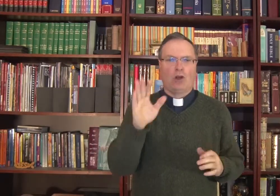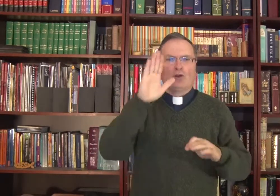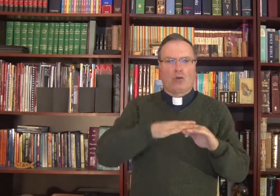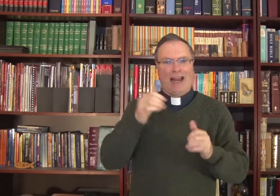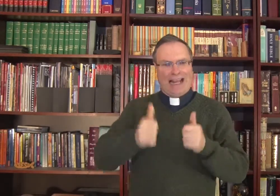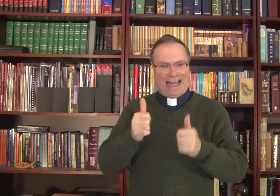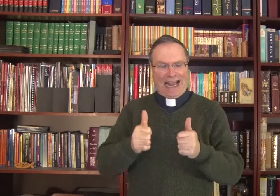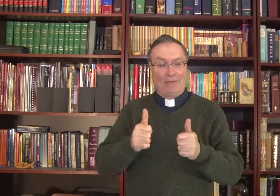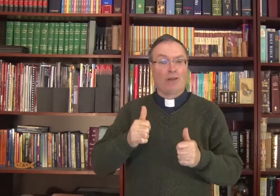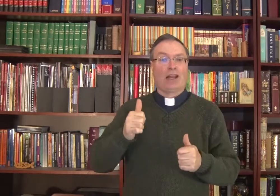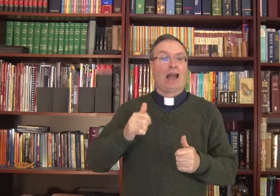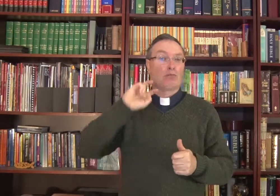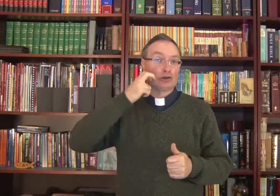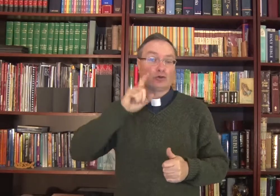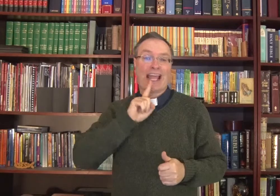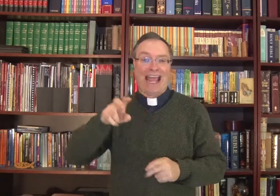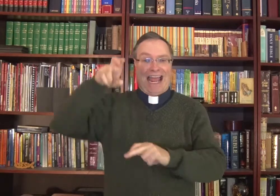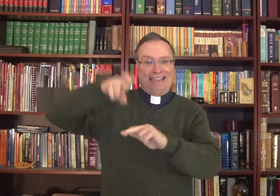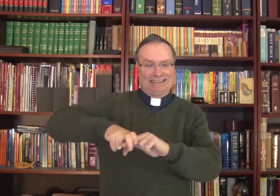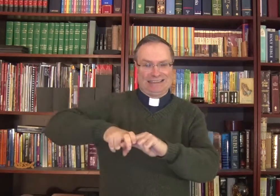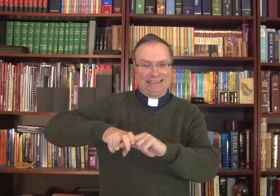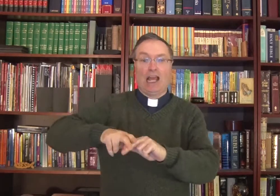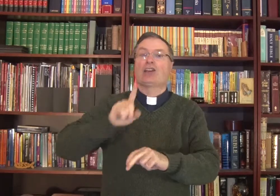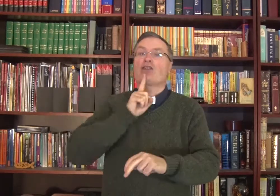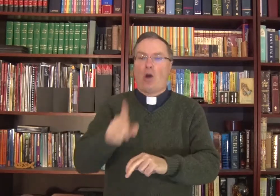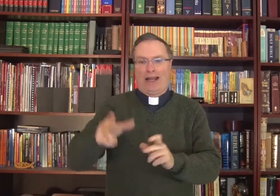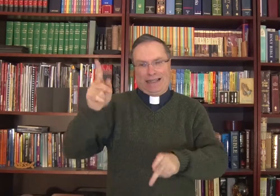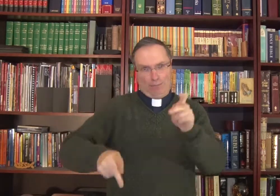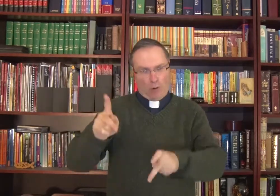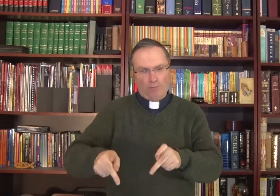sur lesquelles la prostituée est assise, ce sont des peuples,